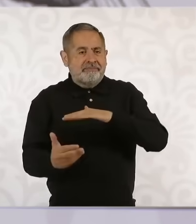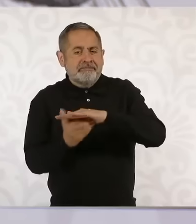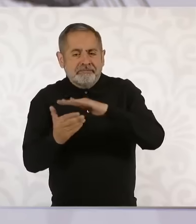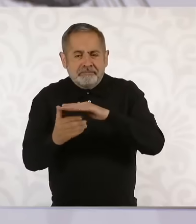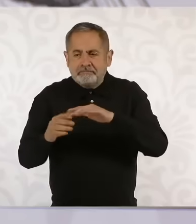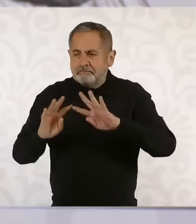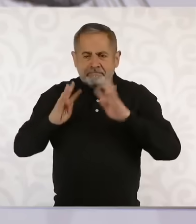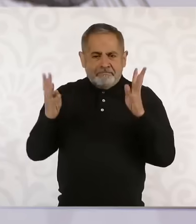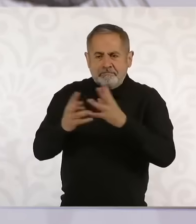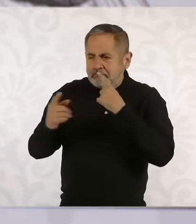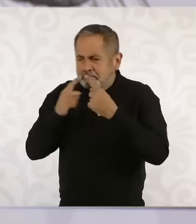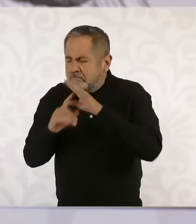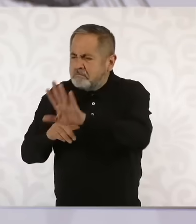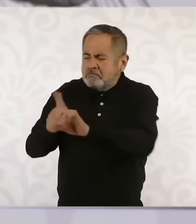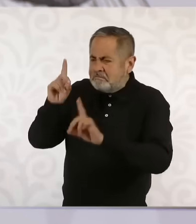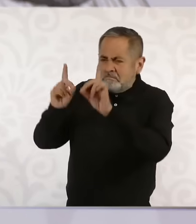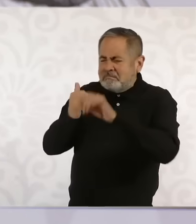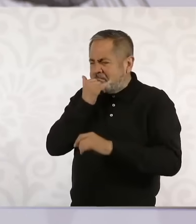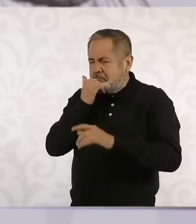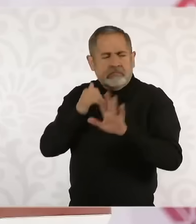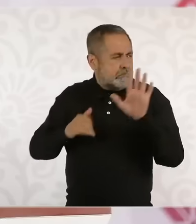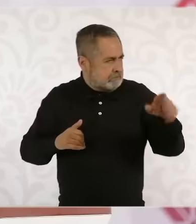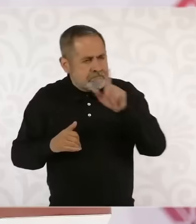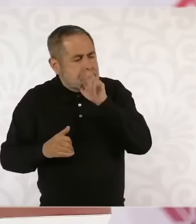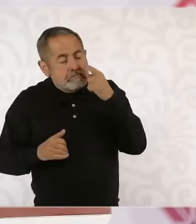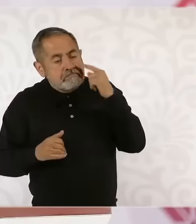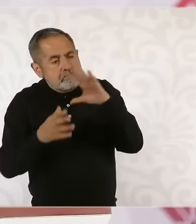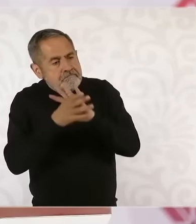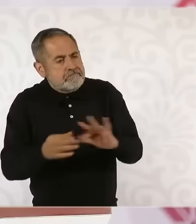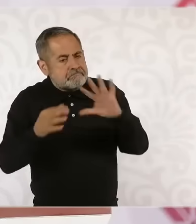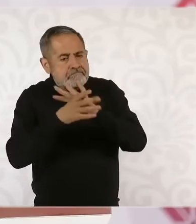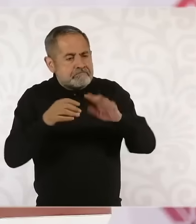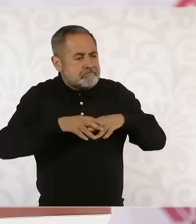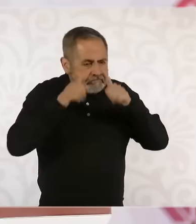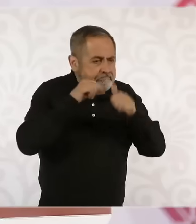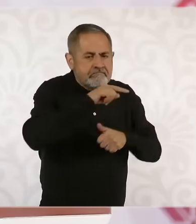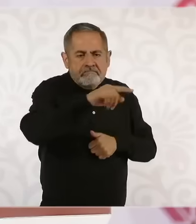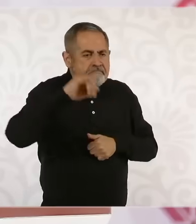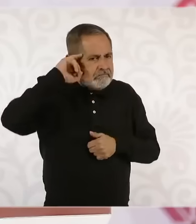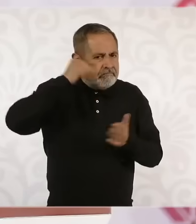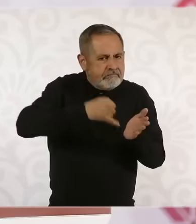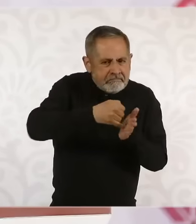para atender a los productores agrícolas y campesinos también, a los pequeños, a los